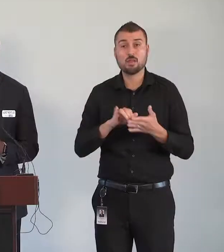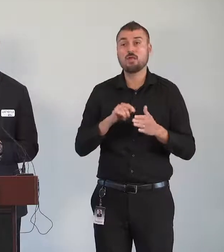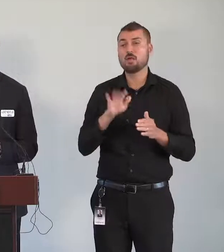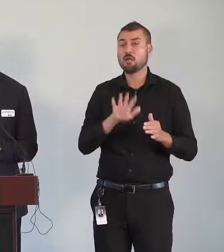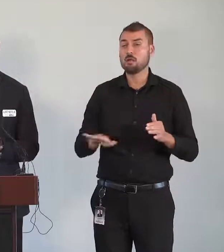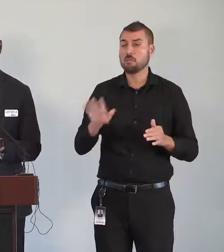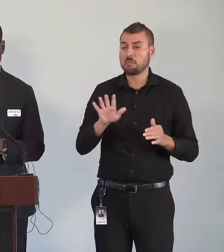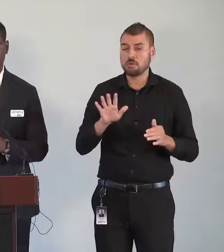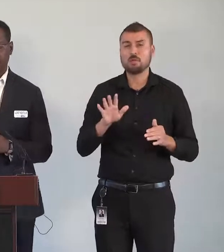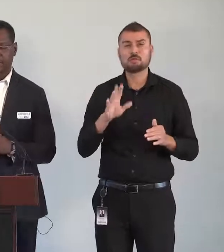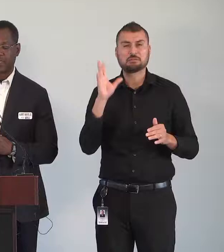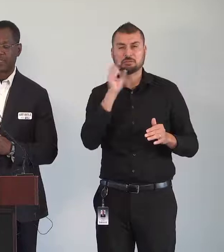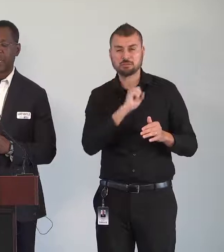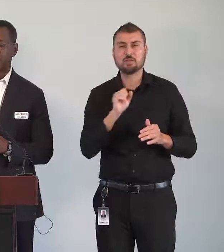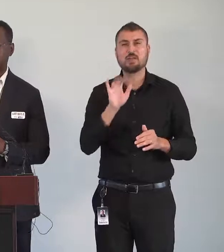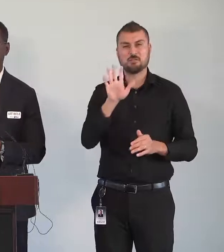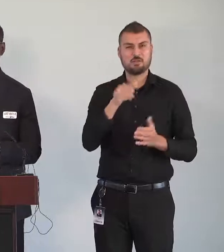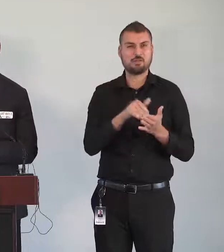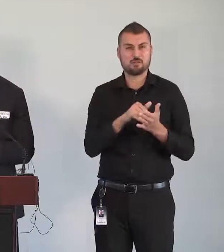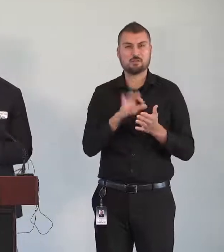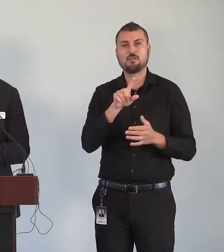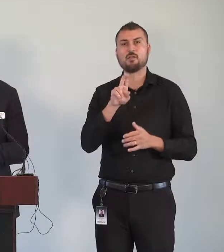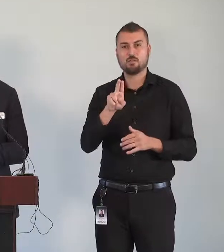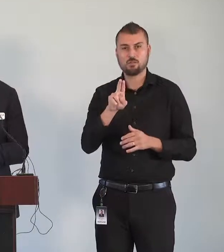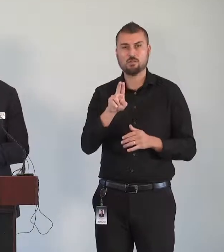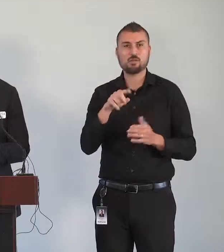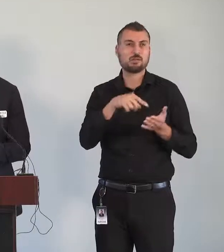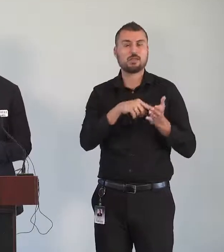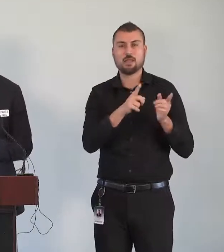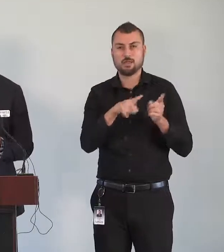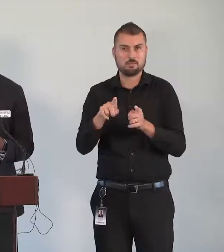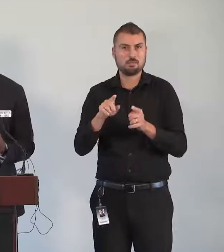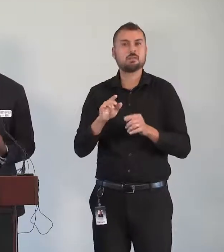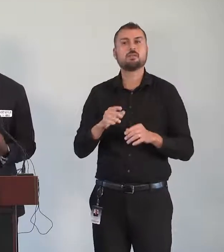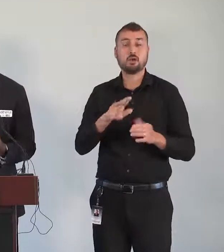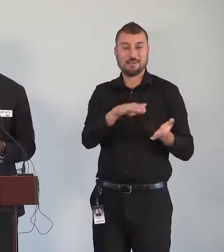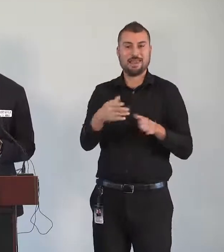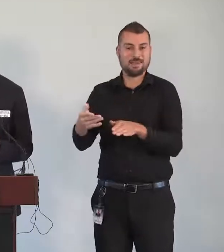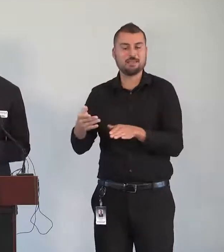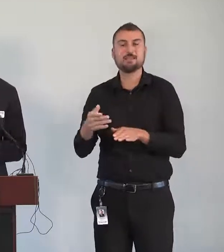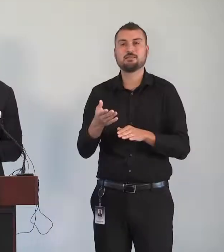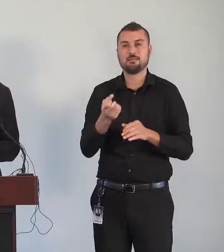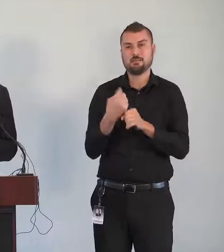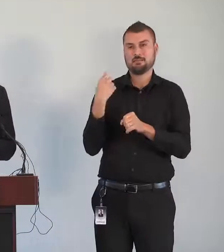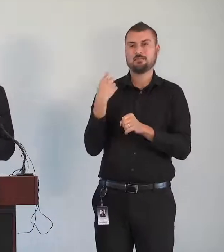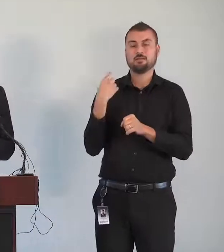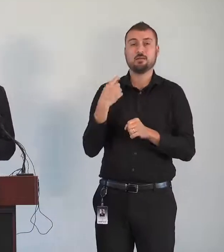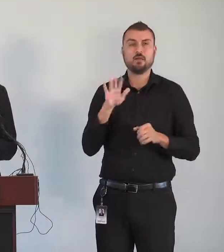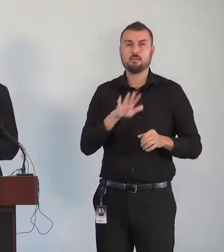000 muertes por influenza ocurrieron el año pasado en los Estados Unidos y hubo 100 000